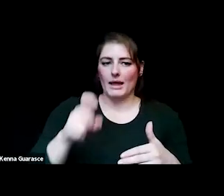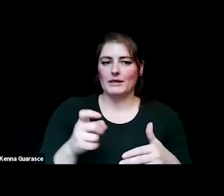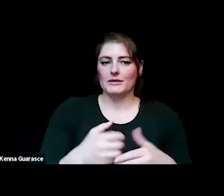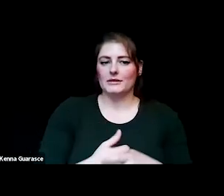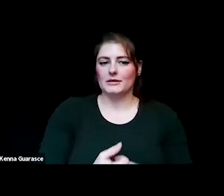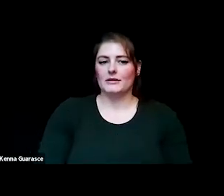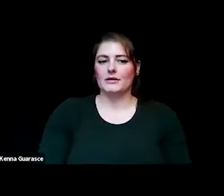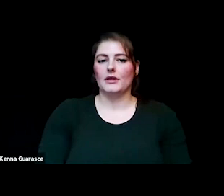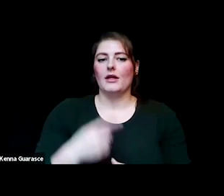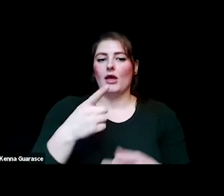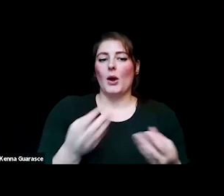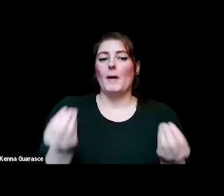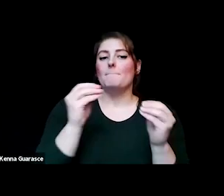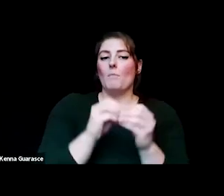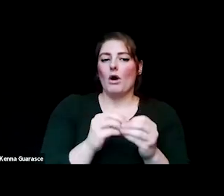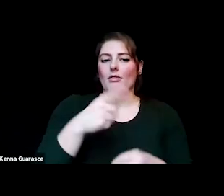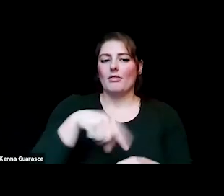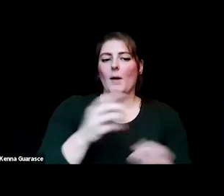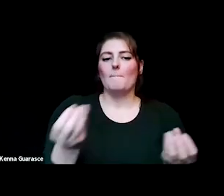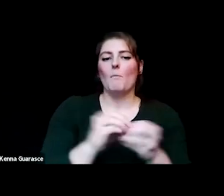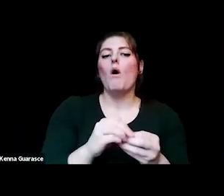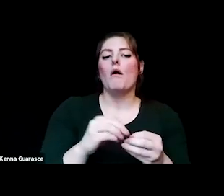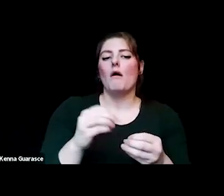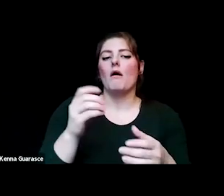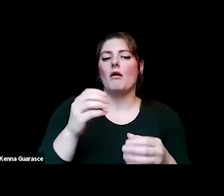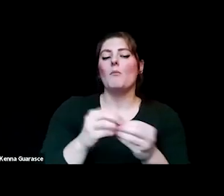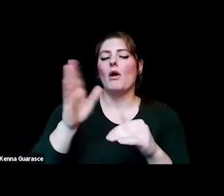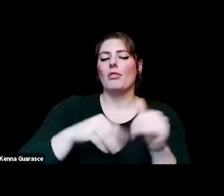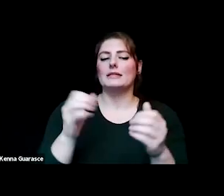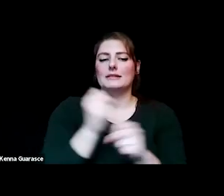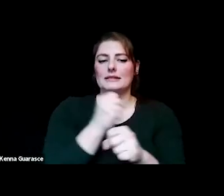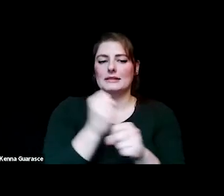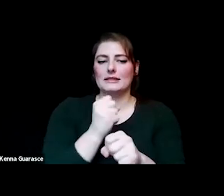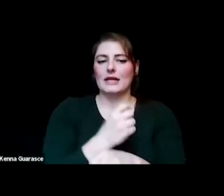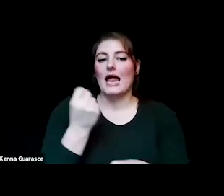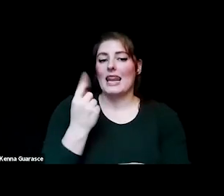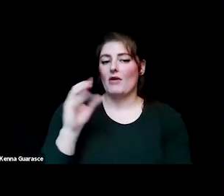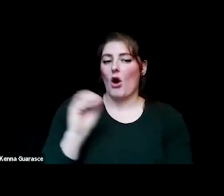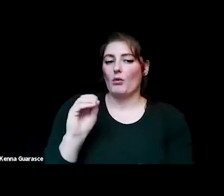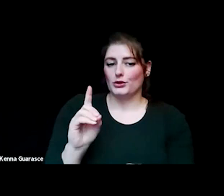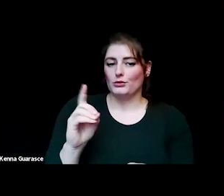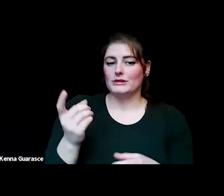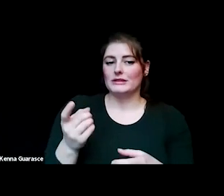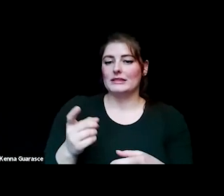No son simples estadísticas. 11 sobredosis resultaron en la pérdida de vidas